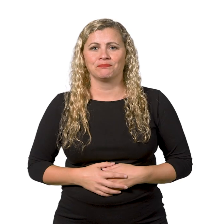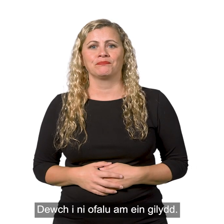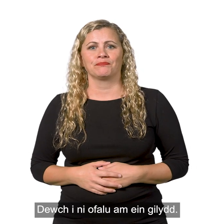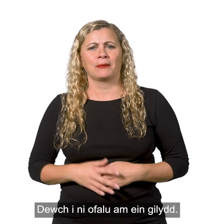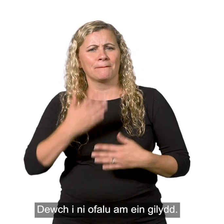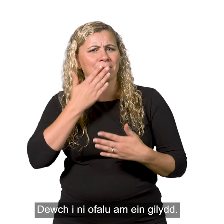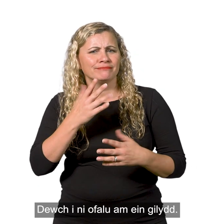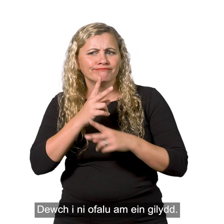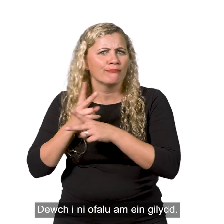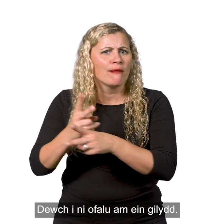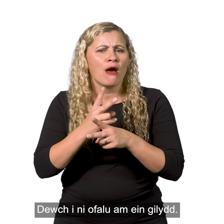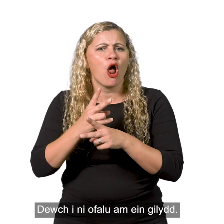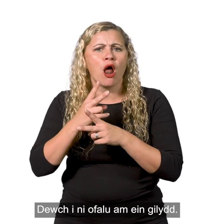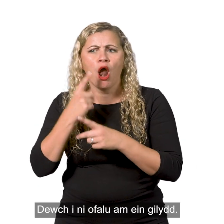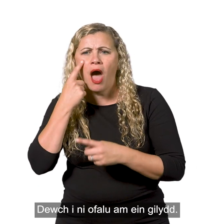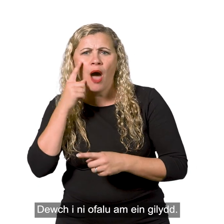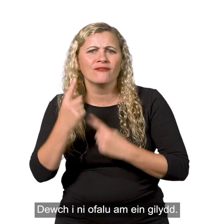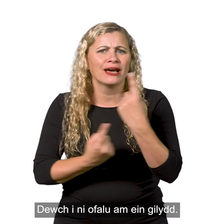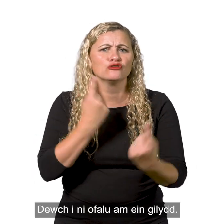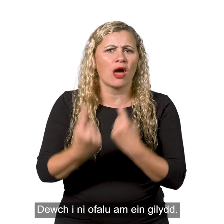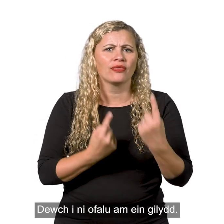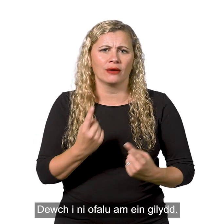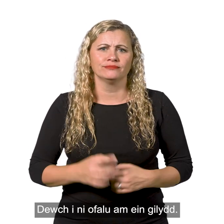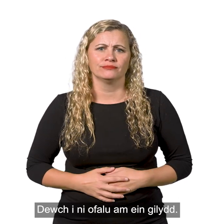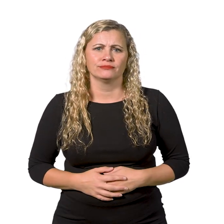Dewch i ni ofalu am ein gilydd.